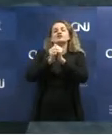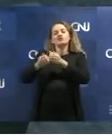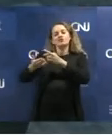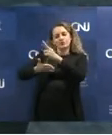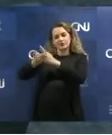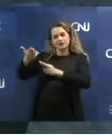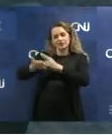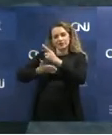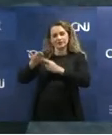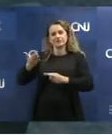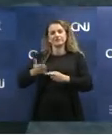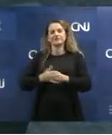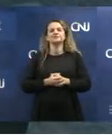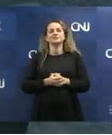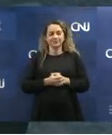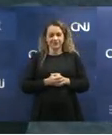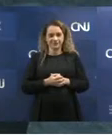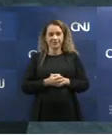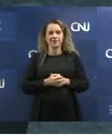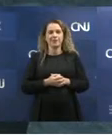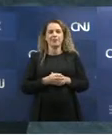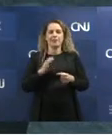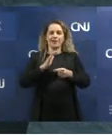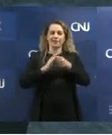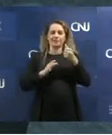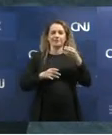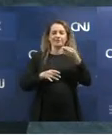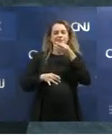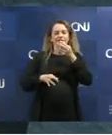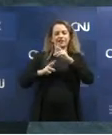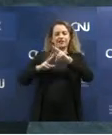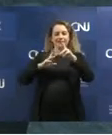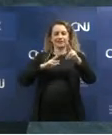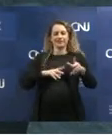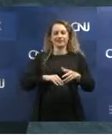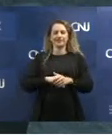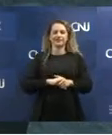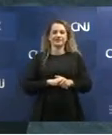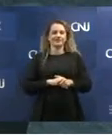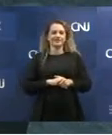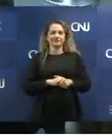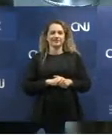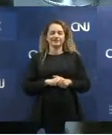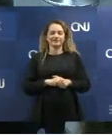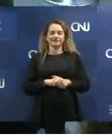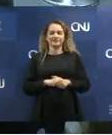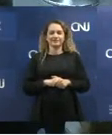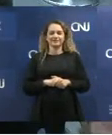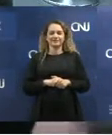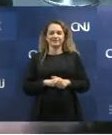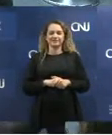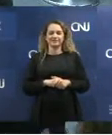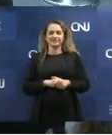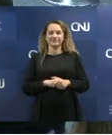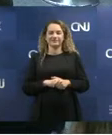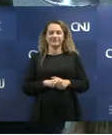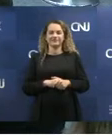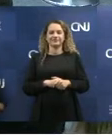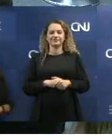Esse é a primeira divergência frontal, digamos assim. Ai só cinquenta por cento, né. Esse estigma e tira a independência